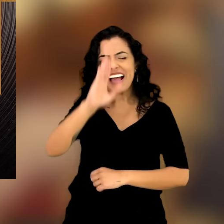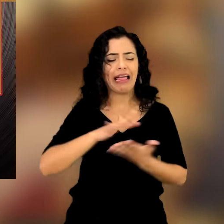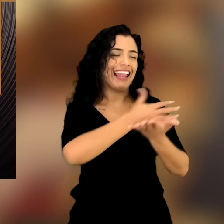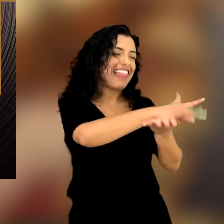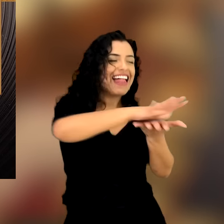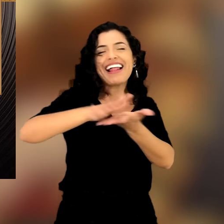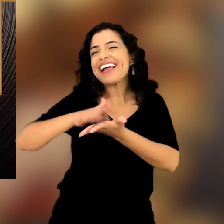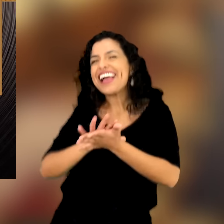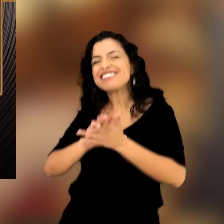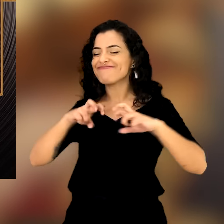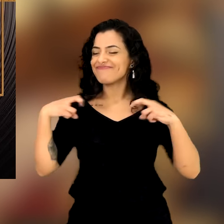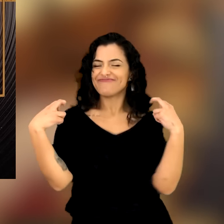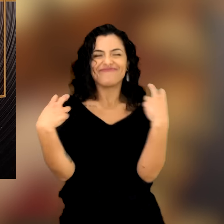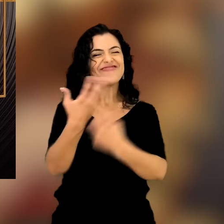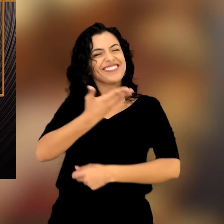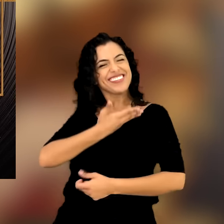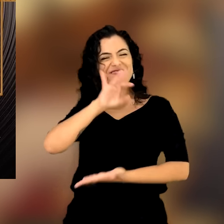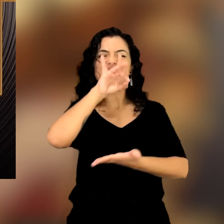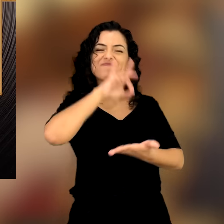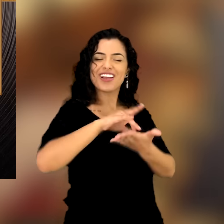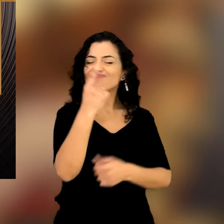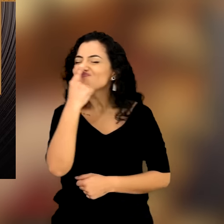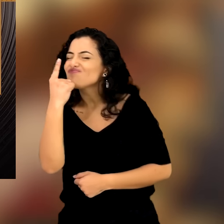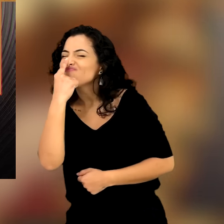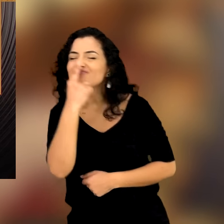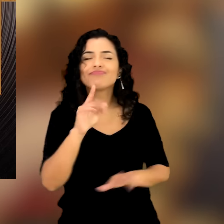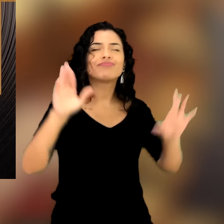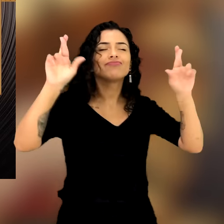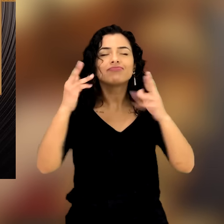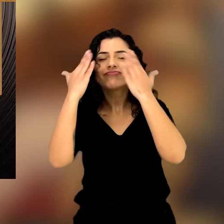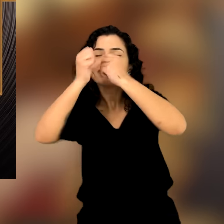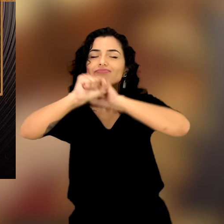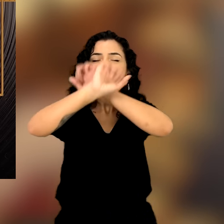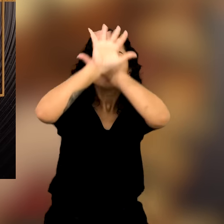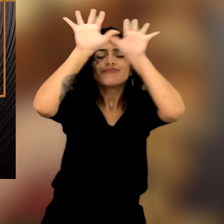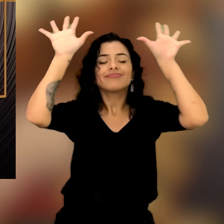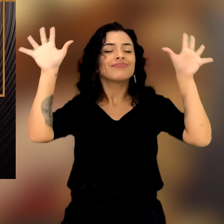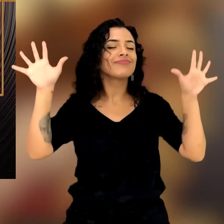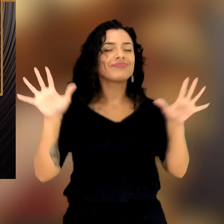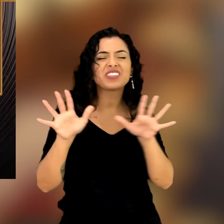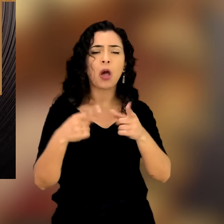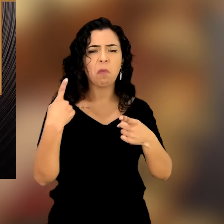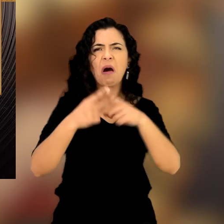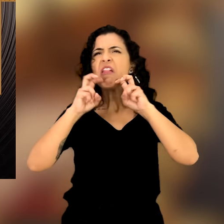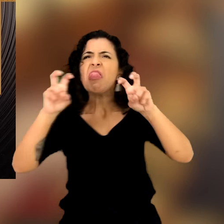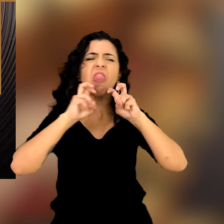Vou dando voltas por cima só com os malandro firmeza Que não me falta clareza pra ser o que acredito Pois guerra silenciosa não se ganha no grito